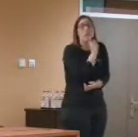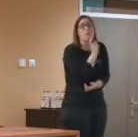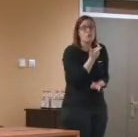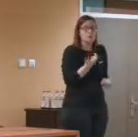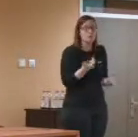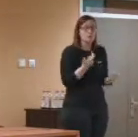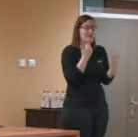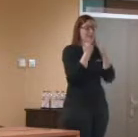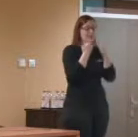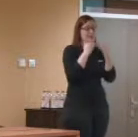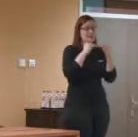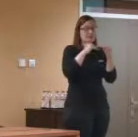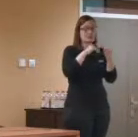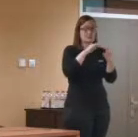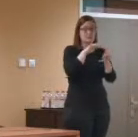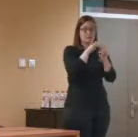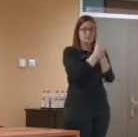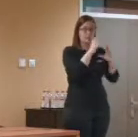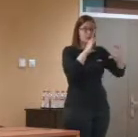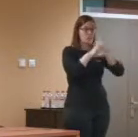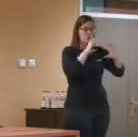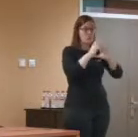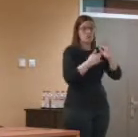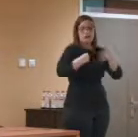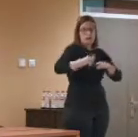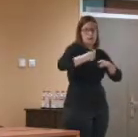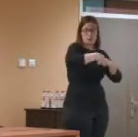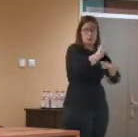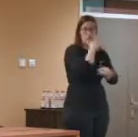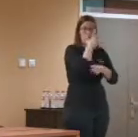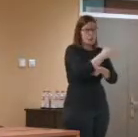que en realidad no tenía más recorrido,